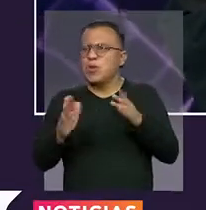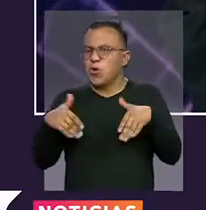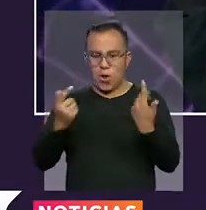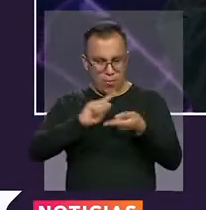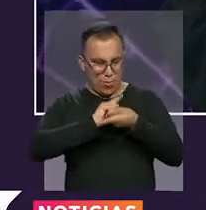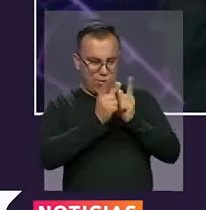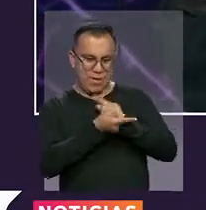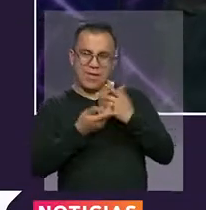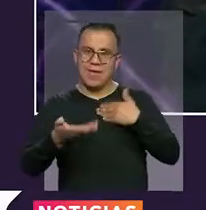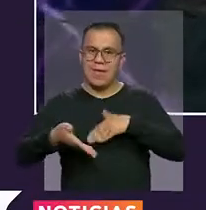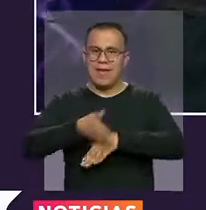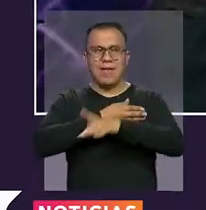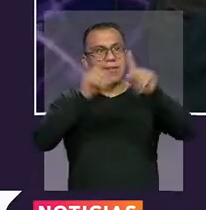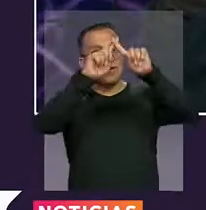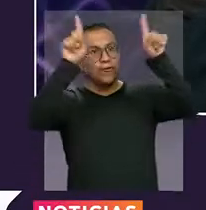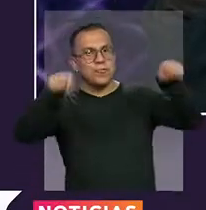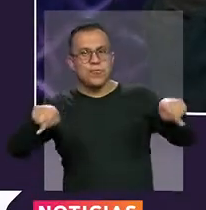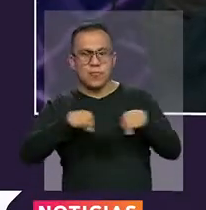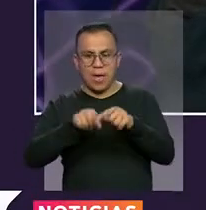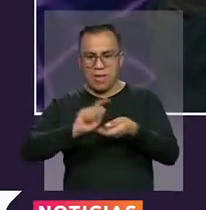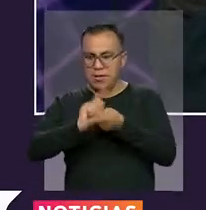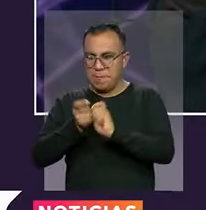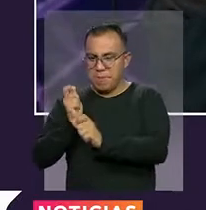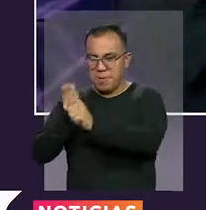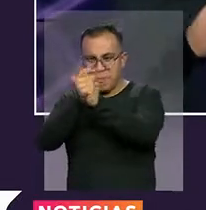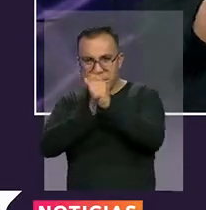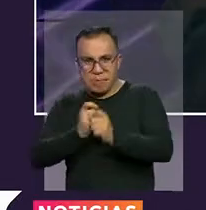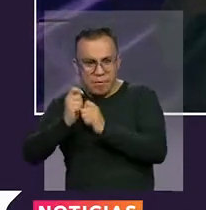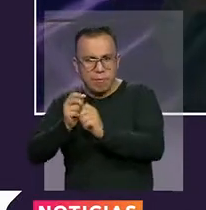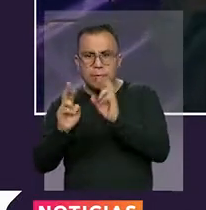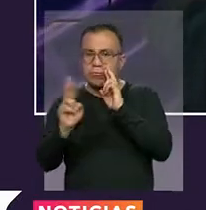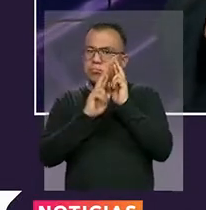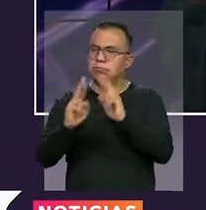MUSEO BOTERO DONDE LES VENIR A